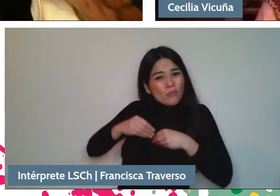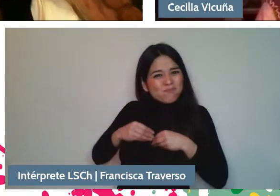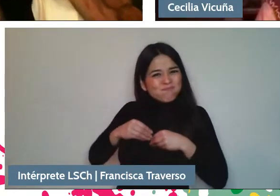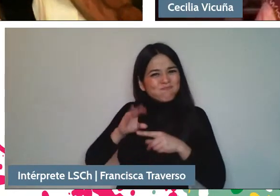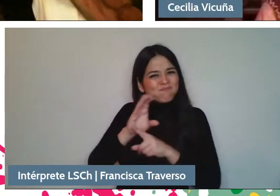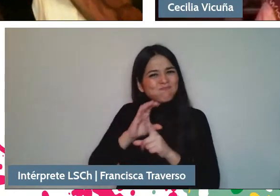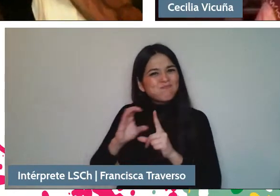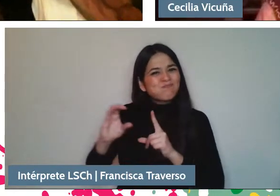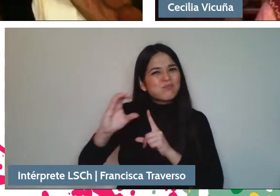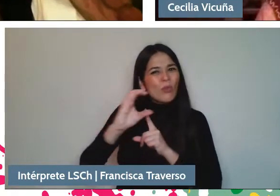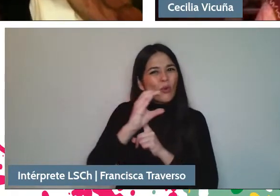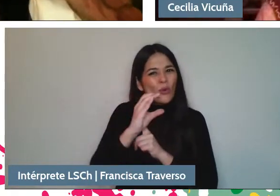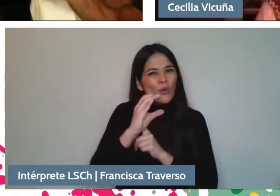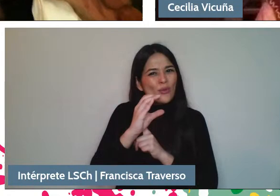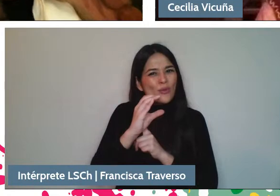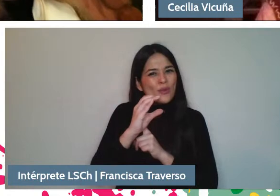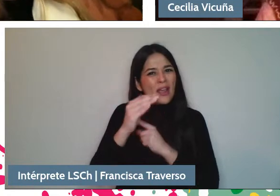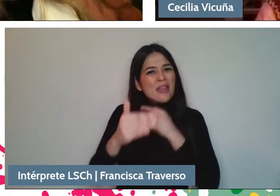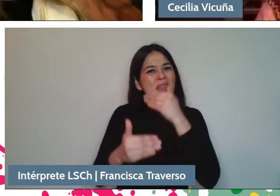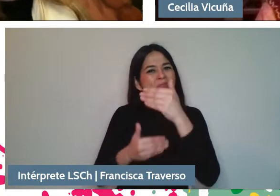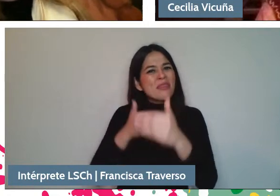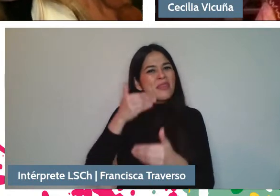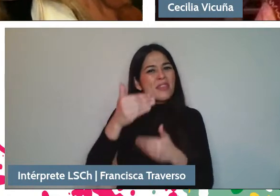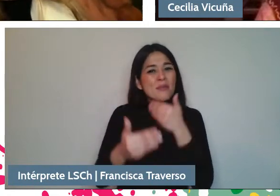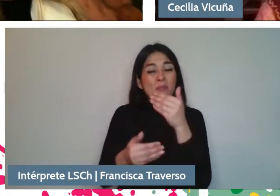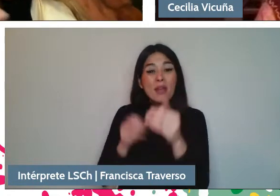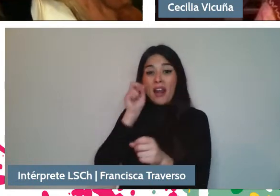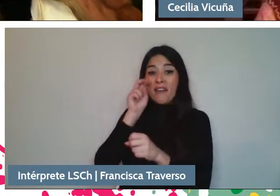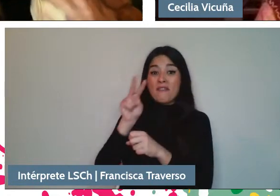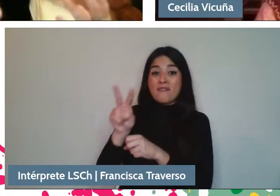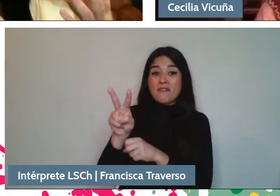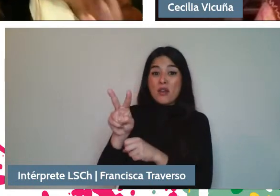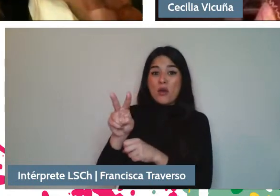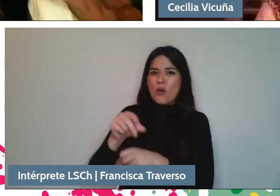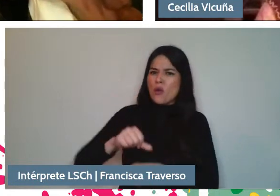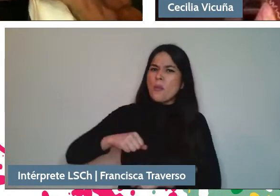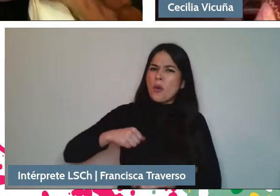que después la veo como en esta joven, que en los años 60-70,